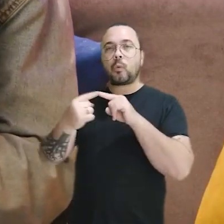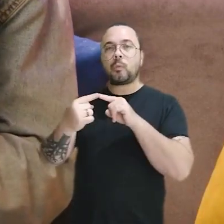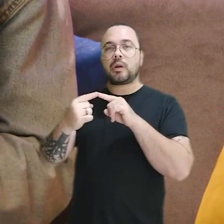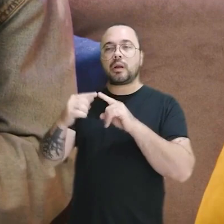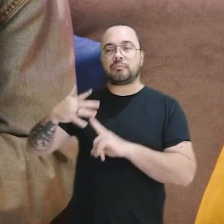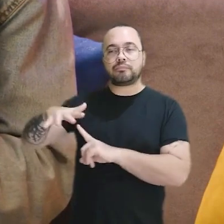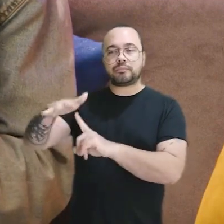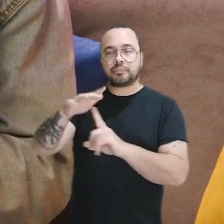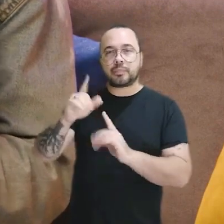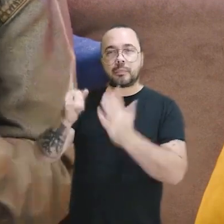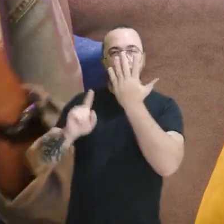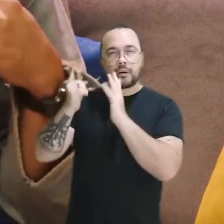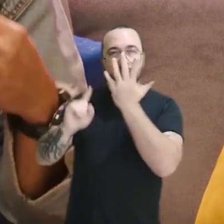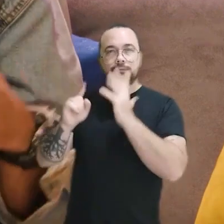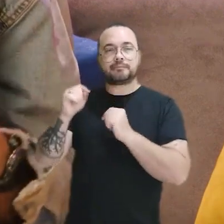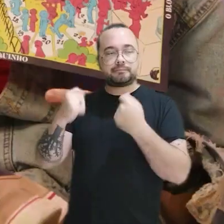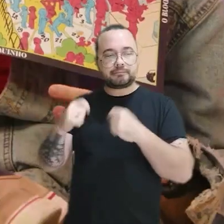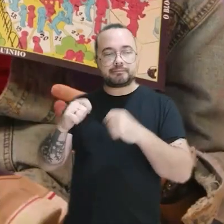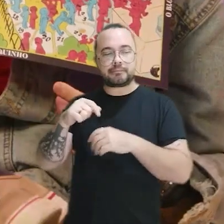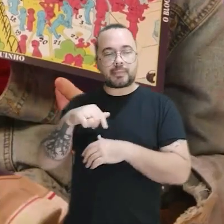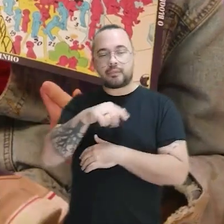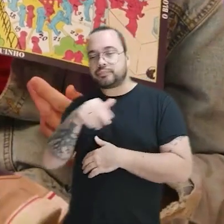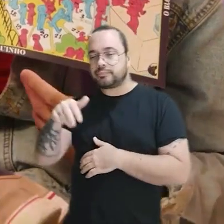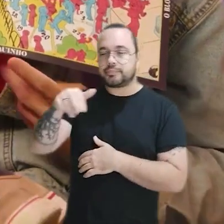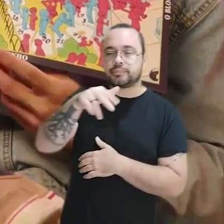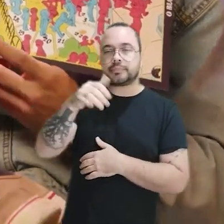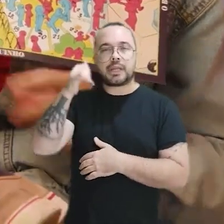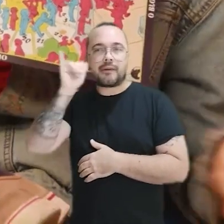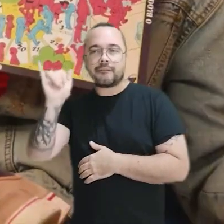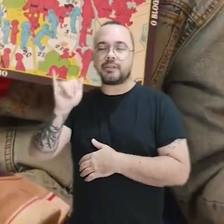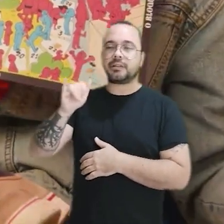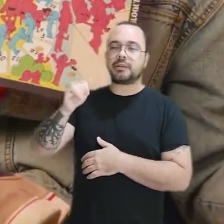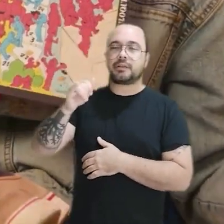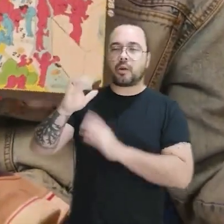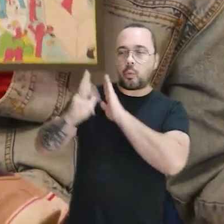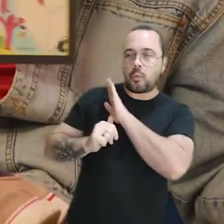um bloquinho de carnaval e você tem que atravessar sem ser assaltado ou sem se mijar. Isso é muito legal.